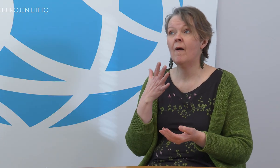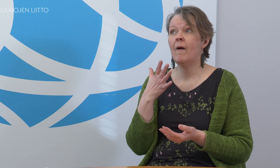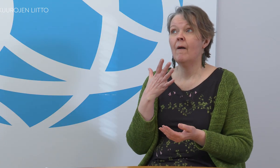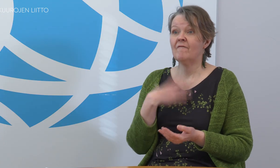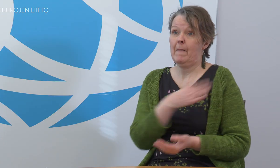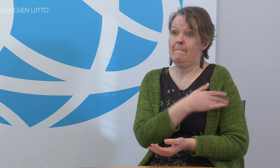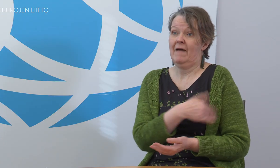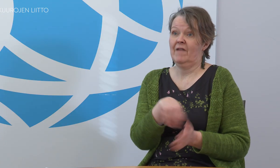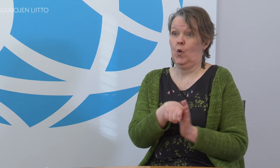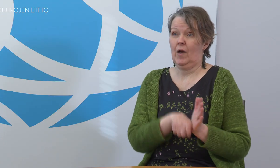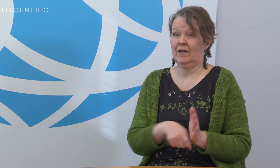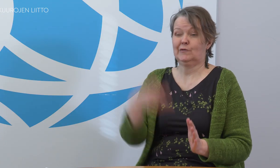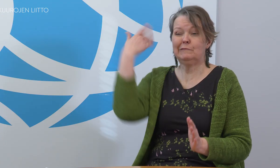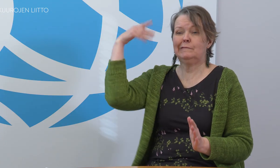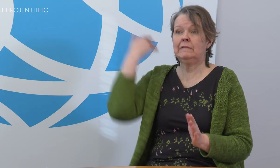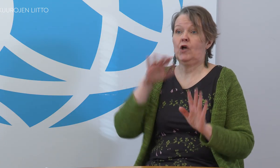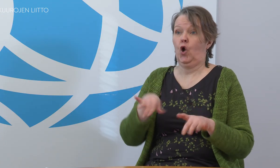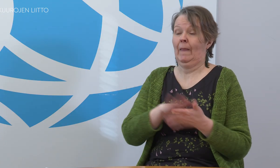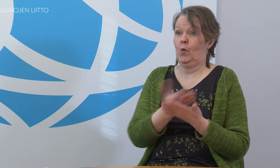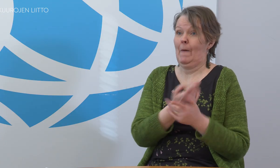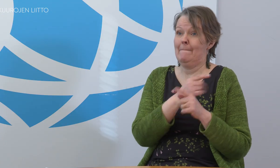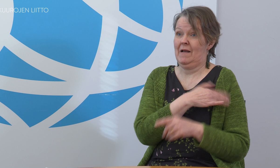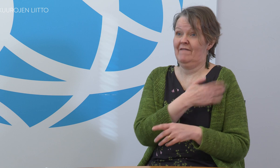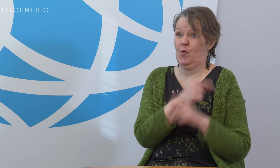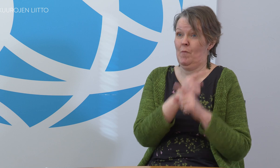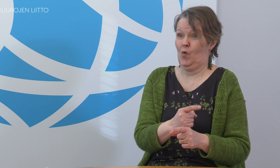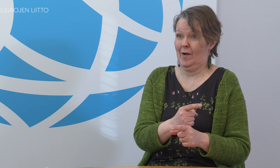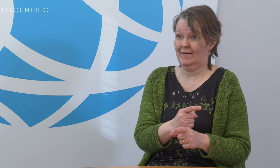Vammaispalvelulaki sisälsi aikoinaan myös tulkkauspalvelun.